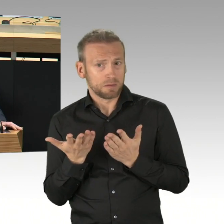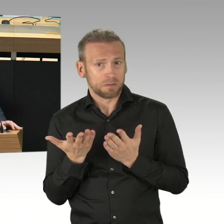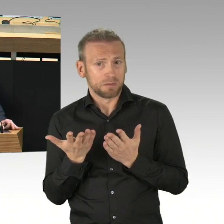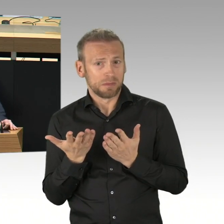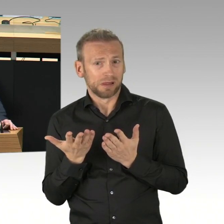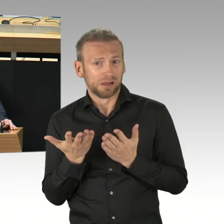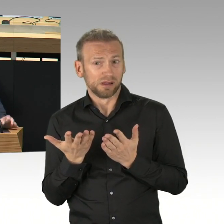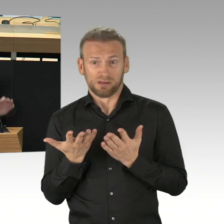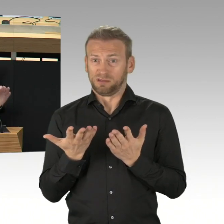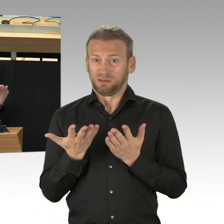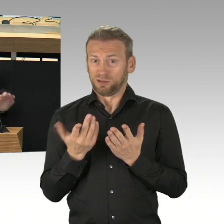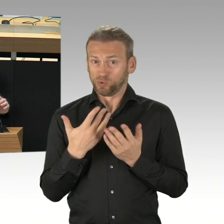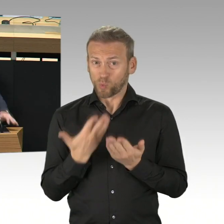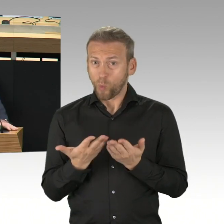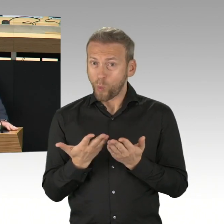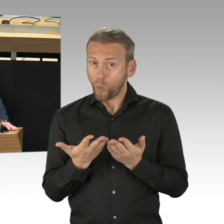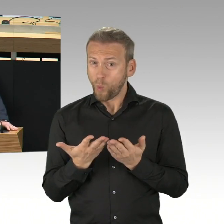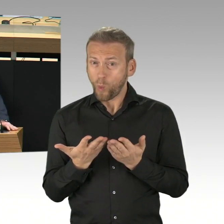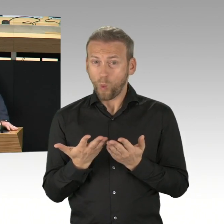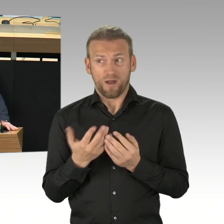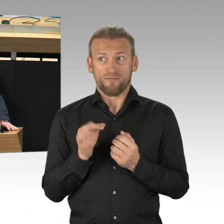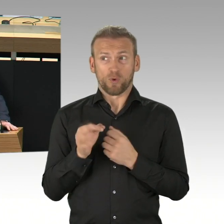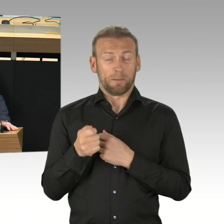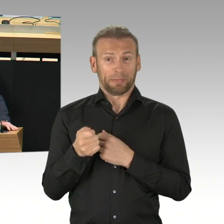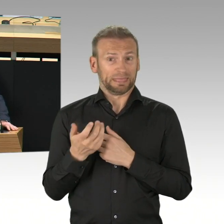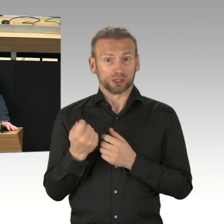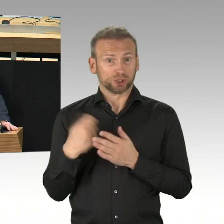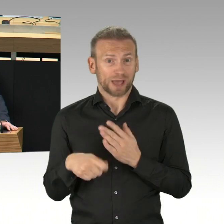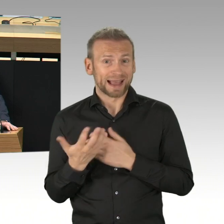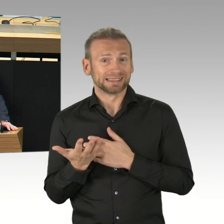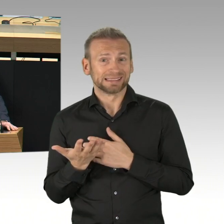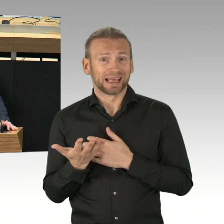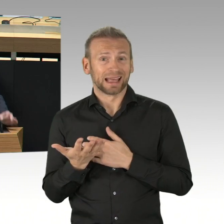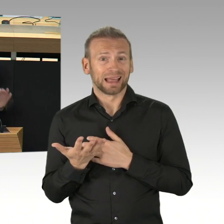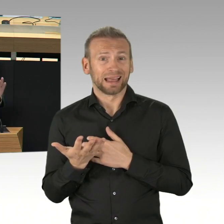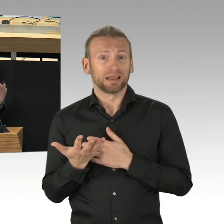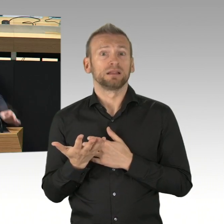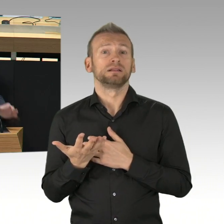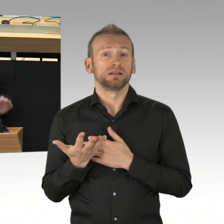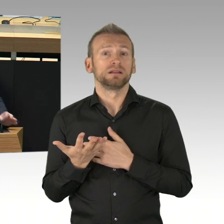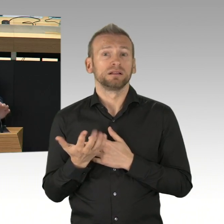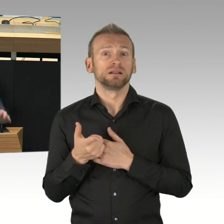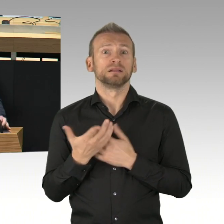Am Ende werden die Mieter Mietnachforderungen ausgesetzt sein, weil das Mietendeckelgesetz